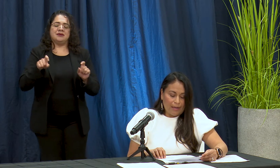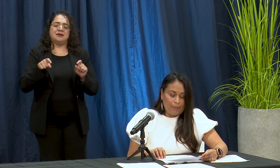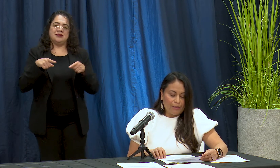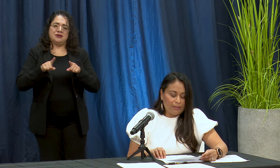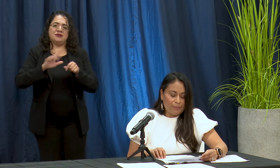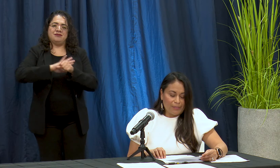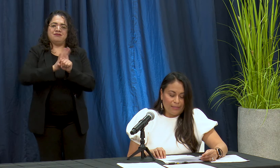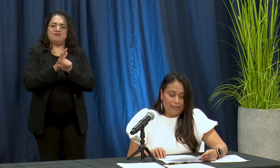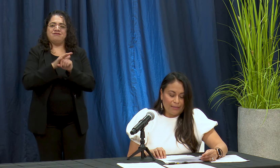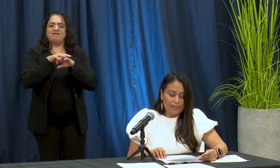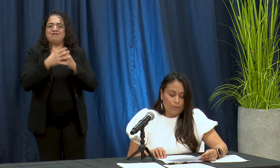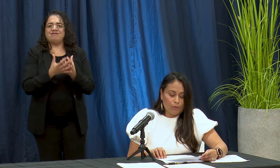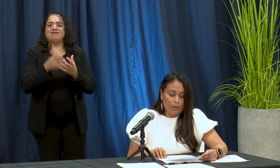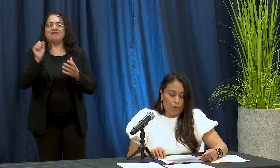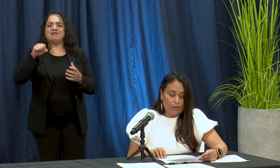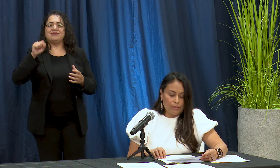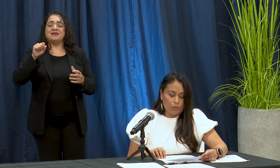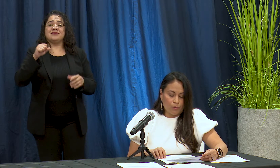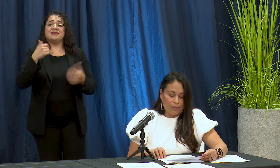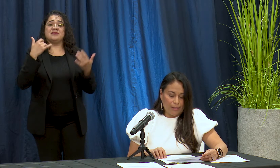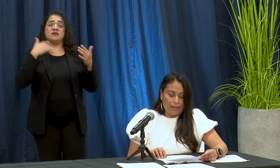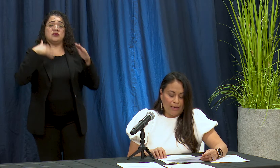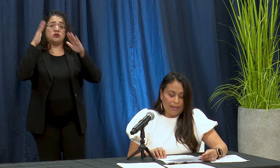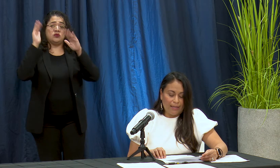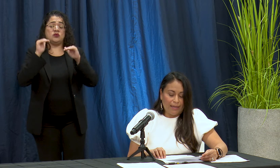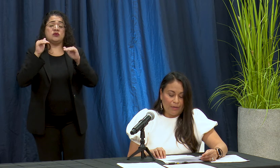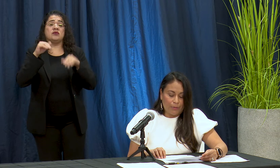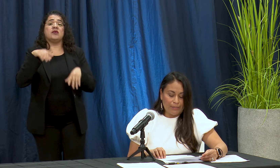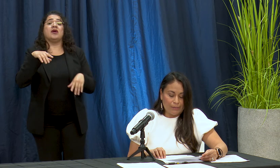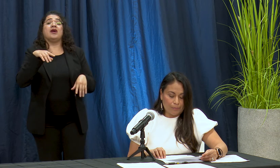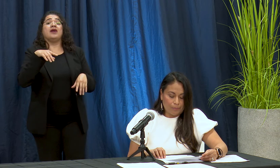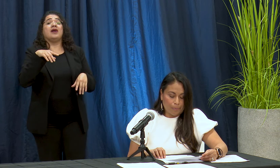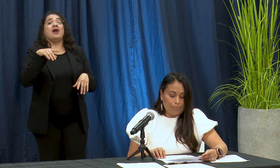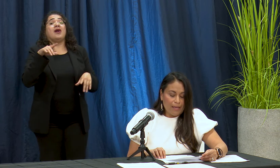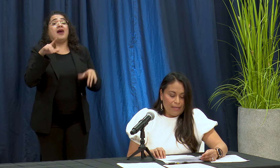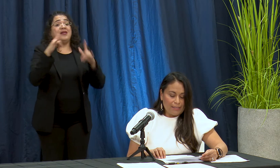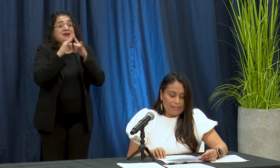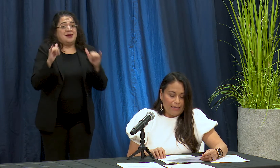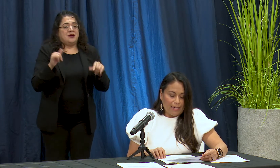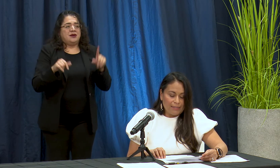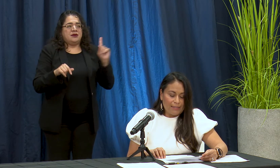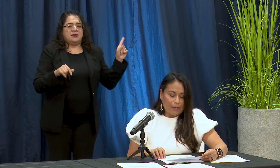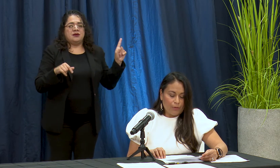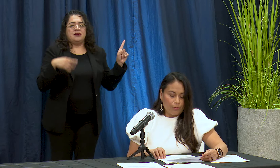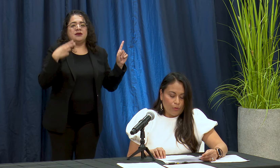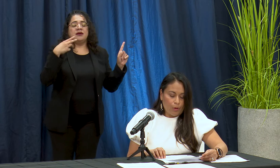camera they represent antes voltio a sobre la ley eras si el senado lo up